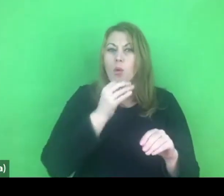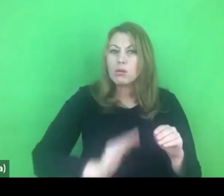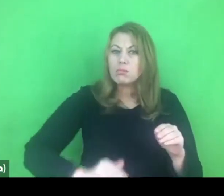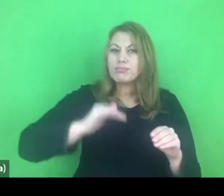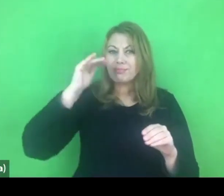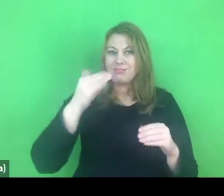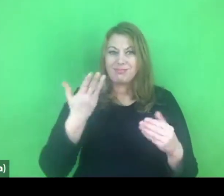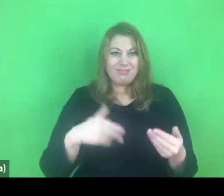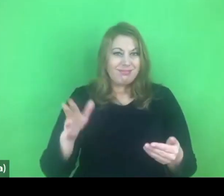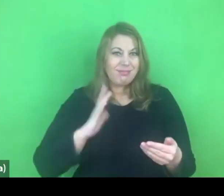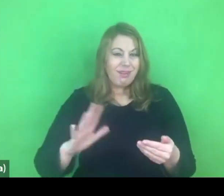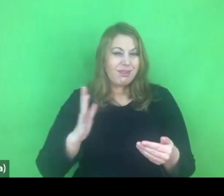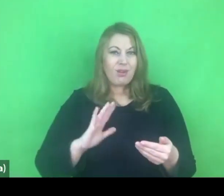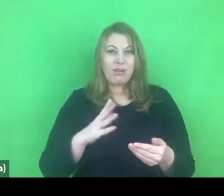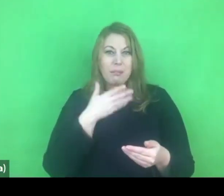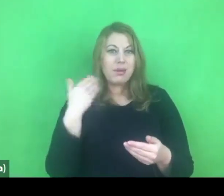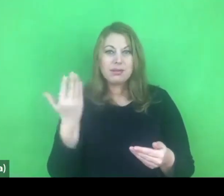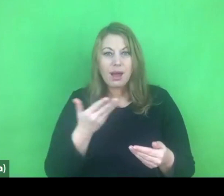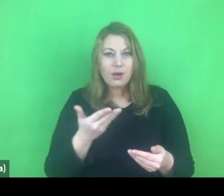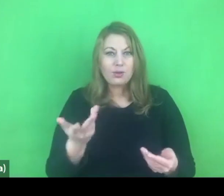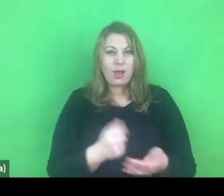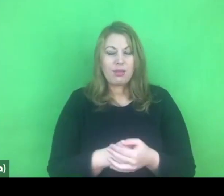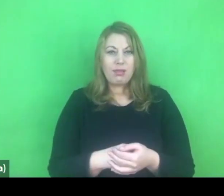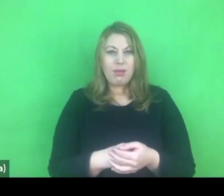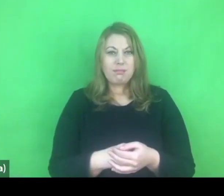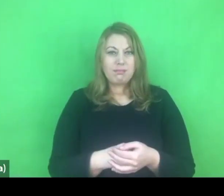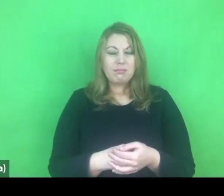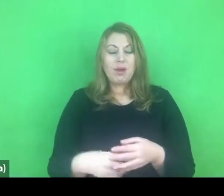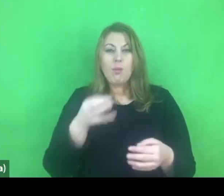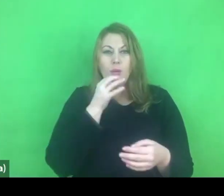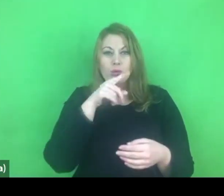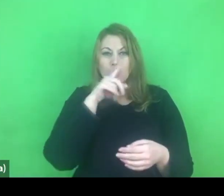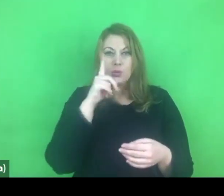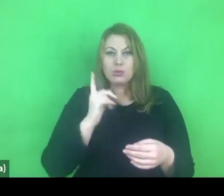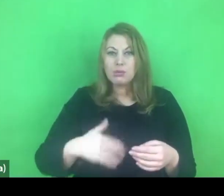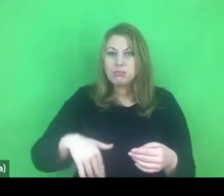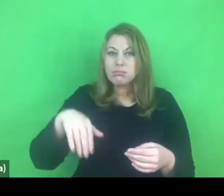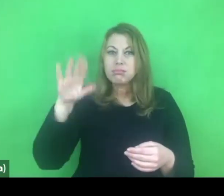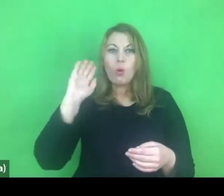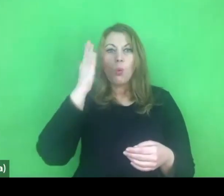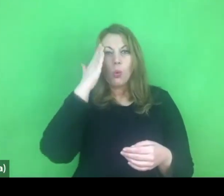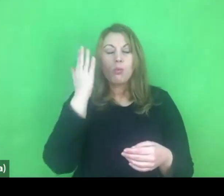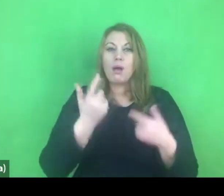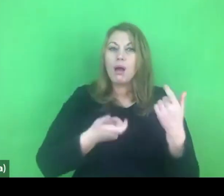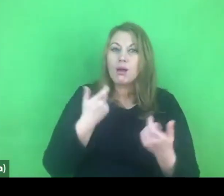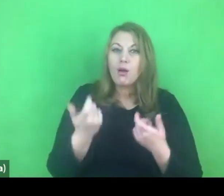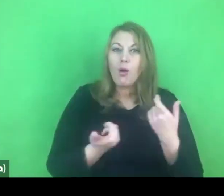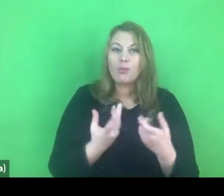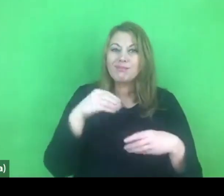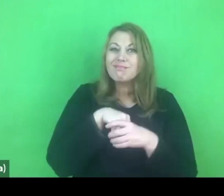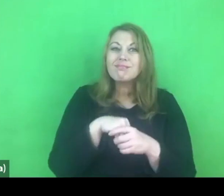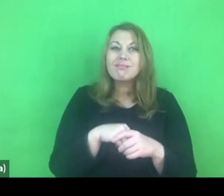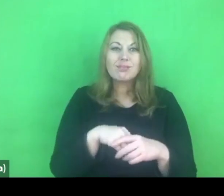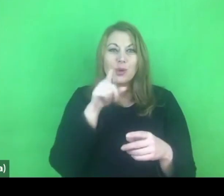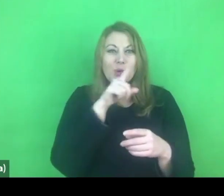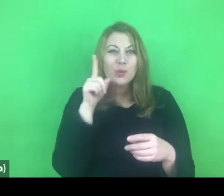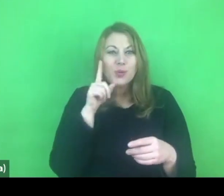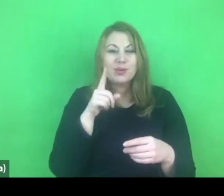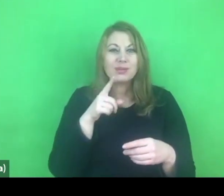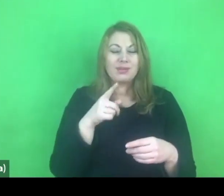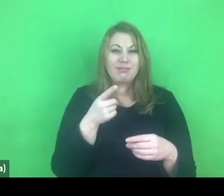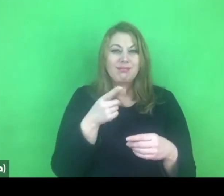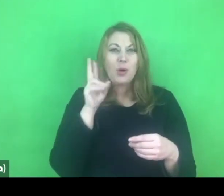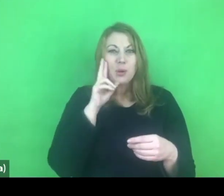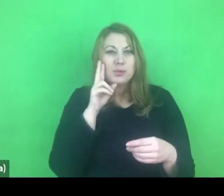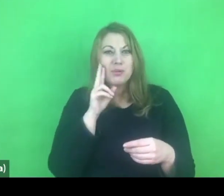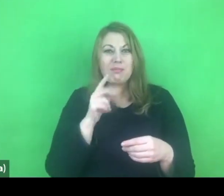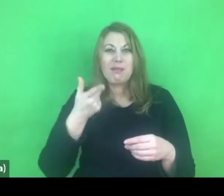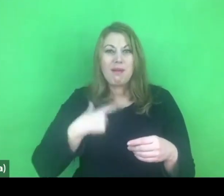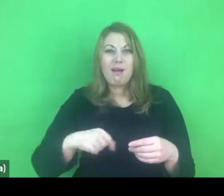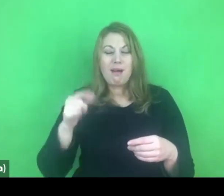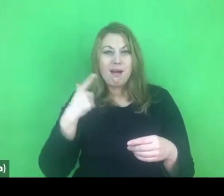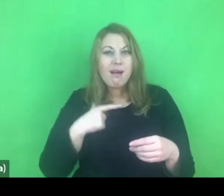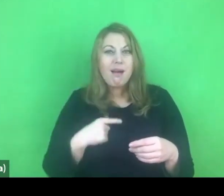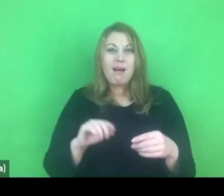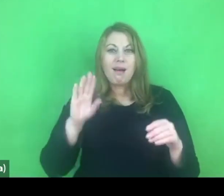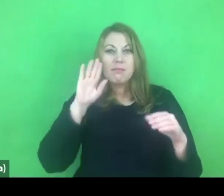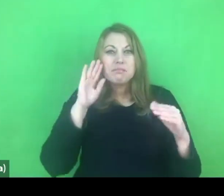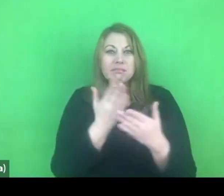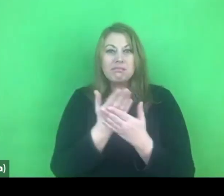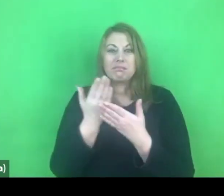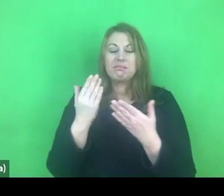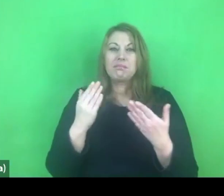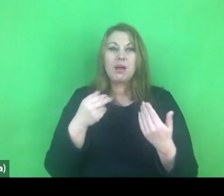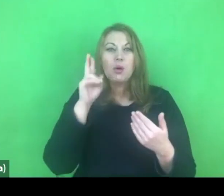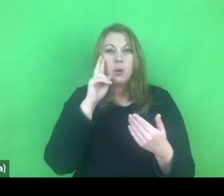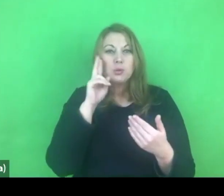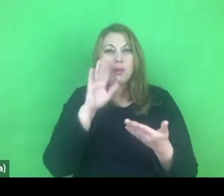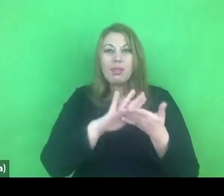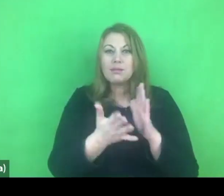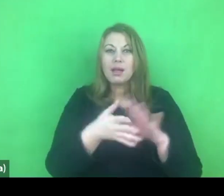Do tego żeby młodsze pokolenia wchodziły w relacje międzyludzie w sposób, który zakłada równość, zrozumienie i wzajemny szacunek.